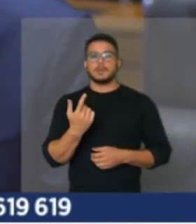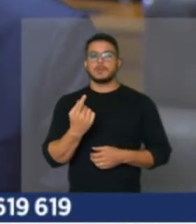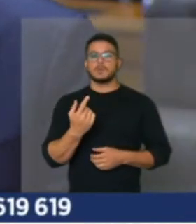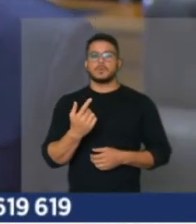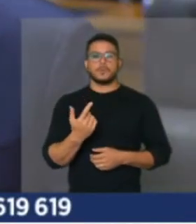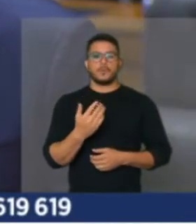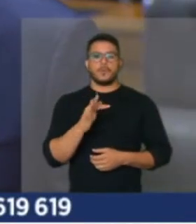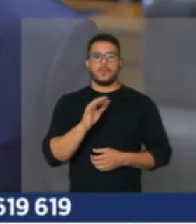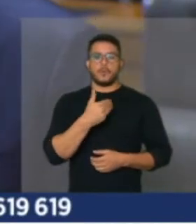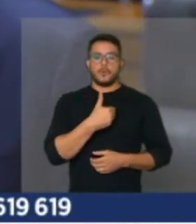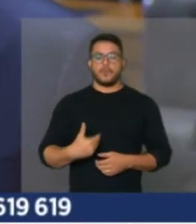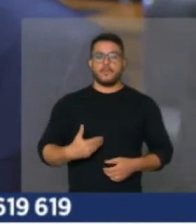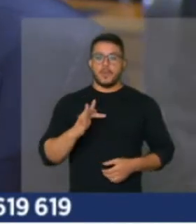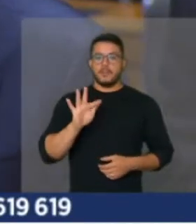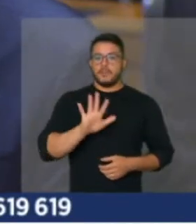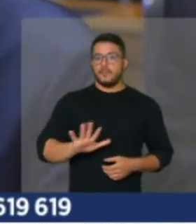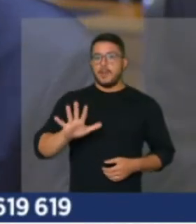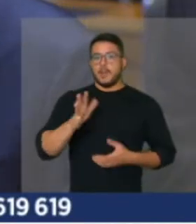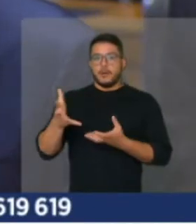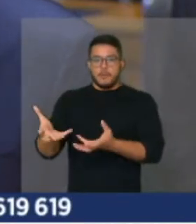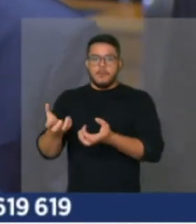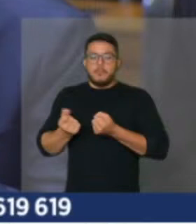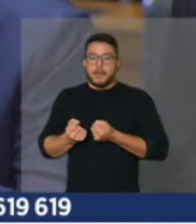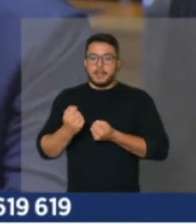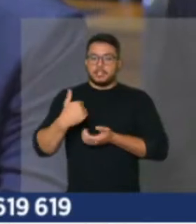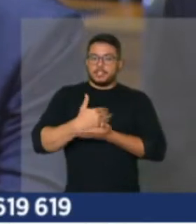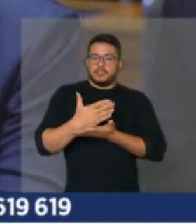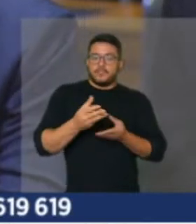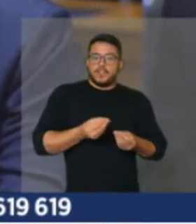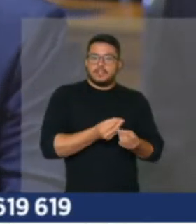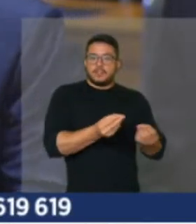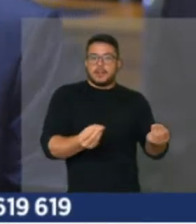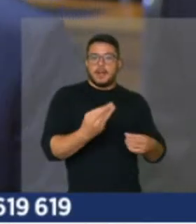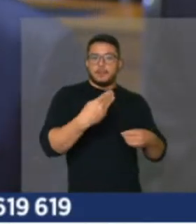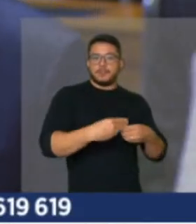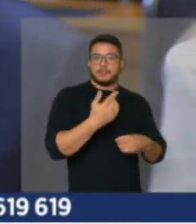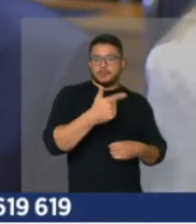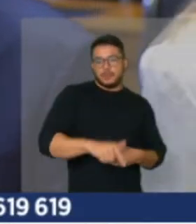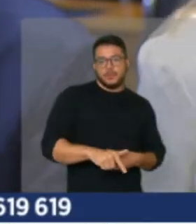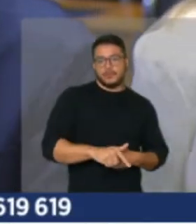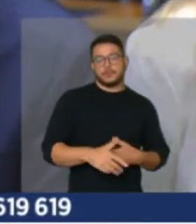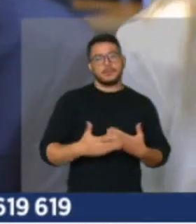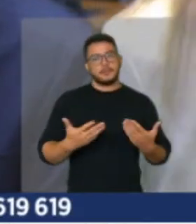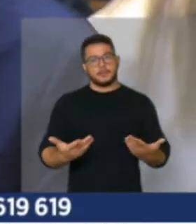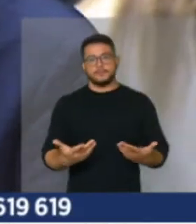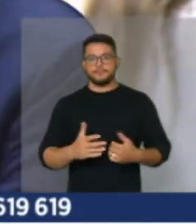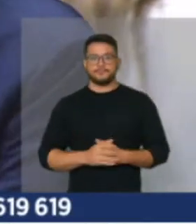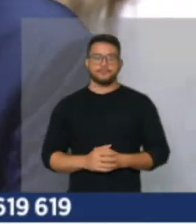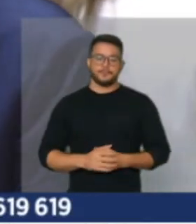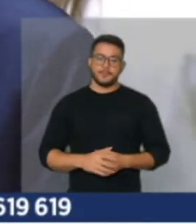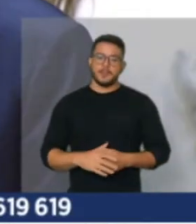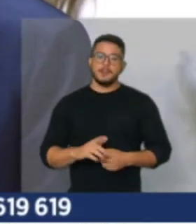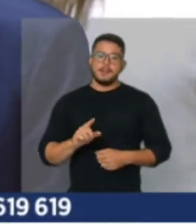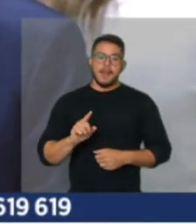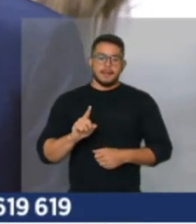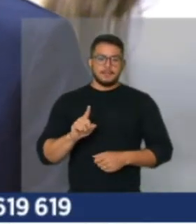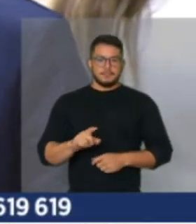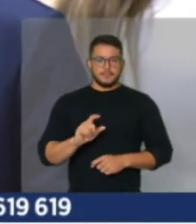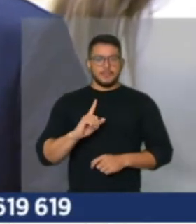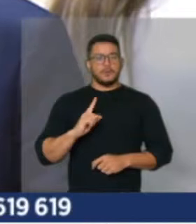PRESTADOS SAÚDE, EDUCAÇÃO, ÁREA SOCIAL É PREPONDERANTEMENTE PRESTADOS NOS MUNICÍPIOS, POR ISSO ESSA MEDIDA VEM TARDE MAS JUSTA, TERÁO APOIO DO PSDB,